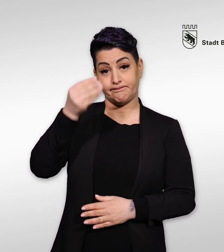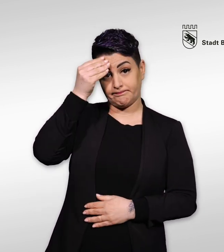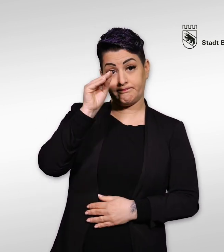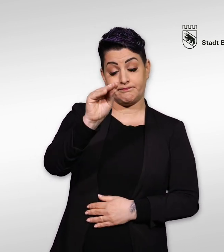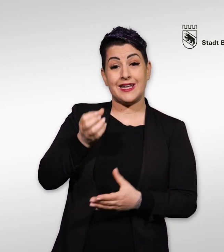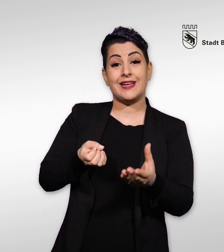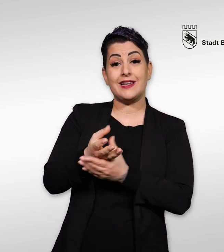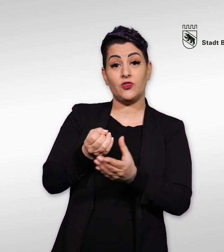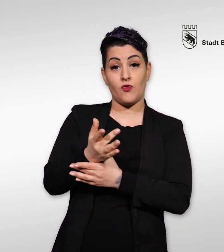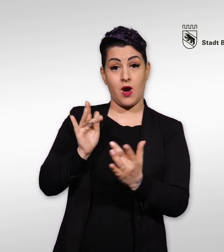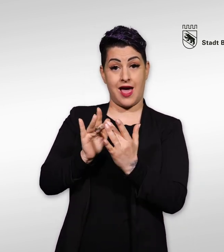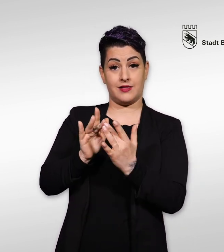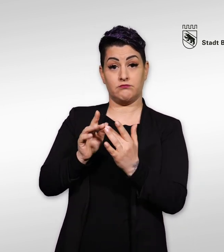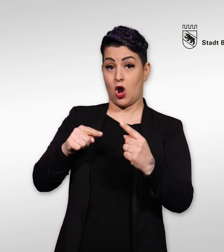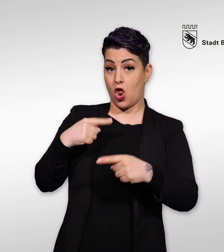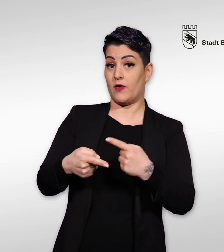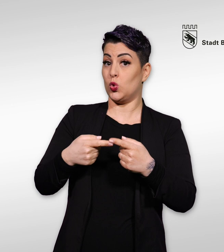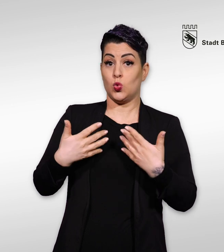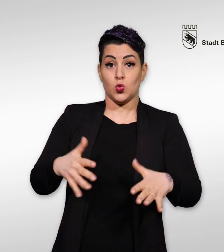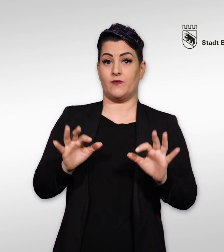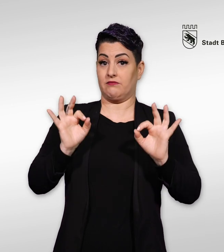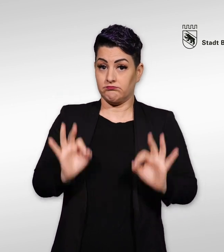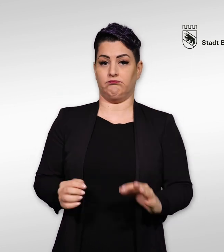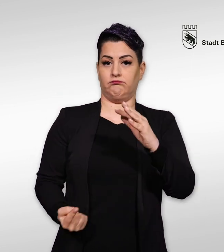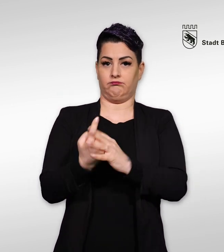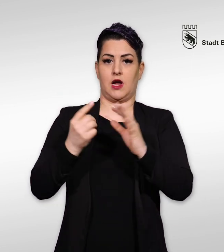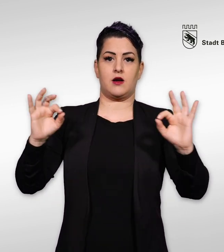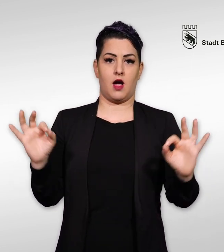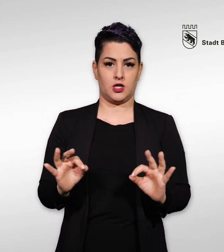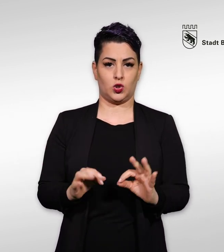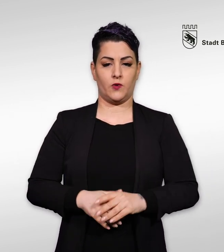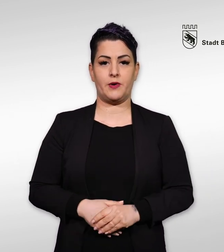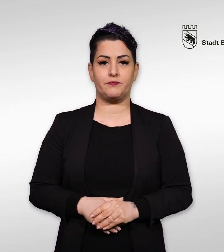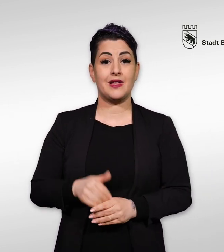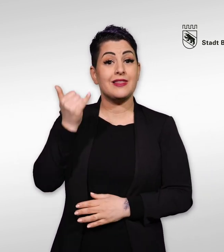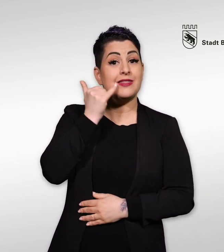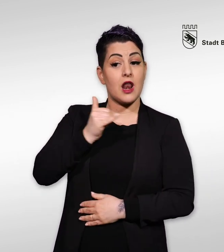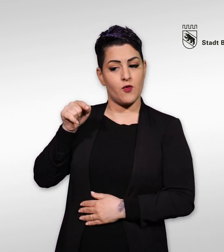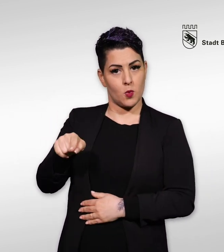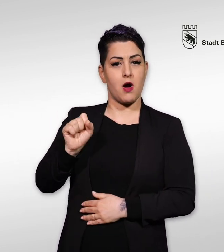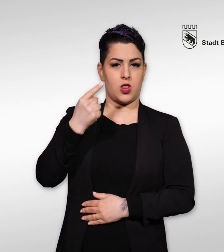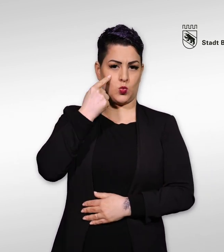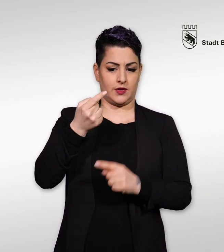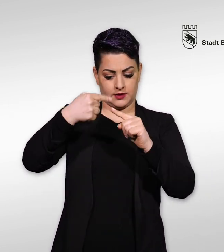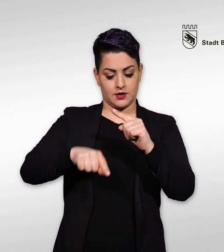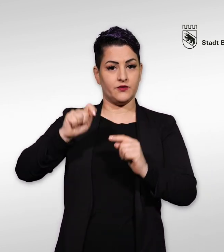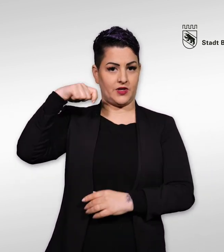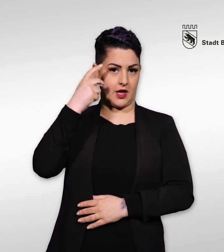Hinweis: Die Infoline ist nur im Fall einer Katastrophe in Betrieb. Diese Telefonnummer finden Sie auch unter diesem Video.